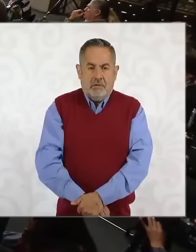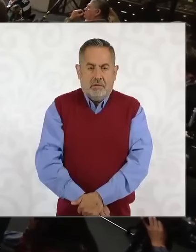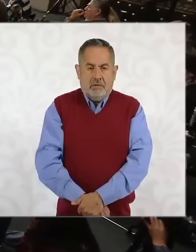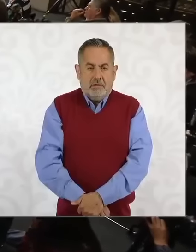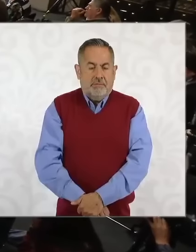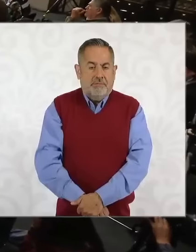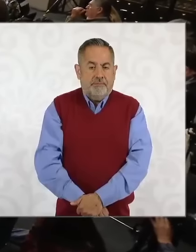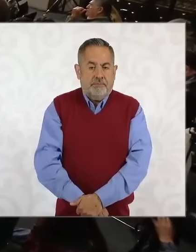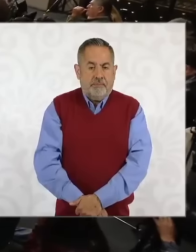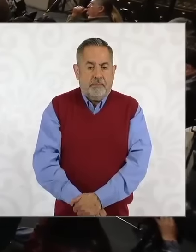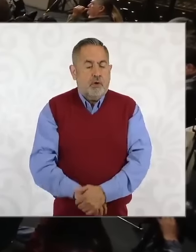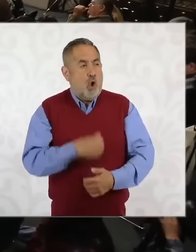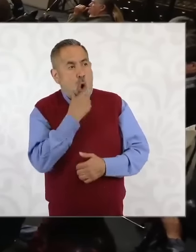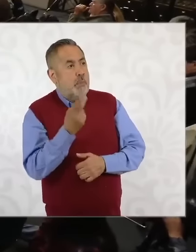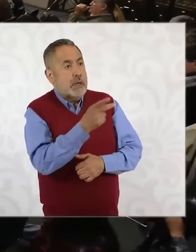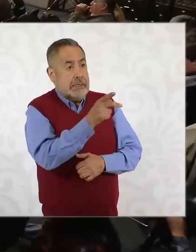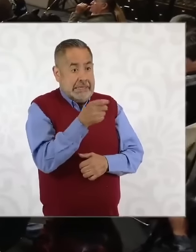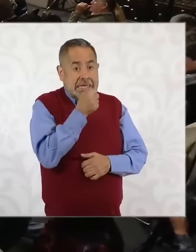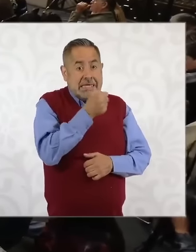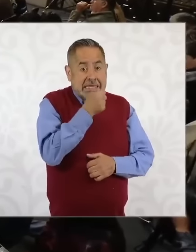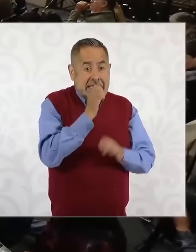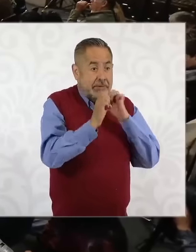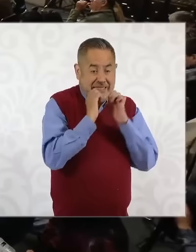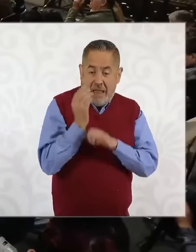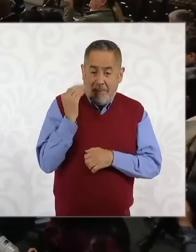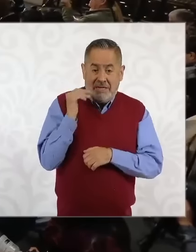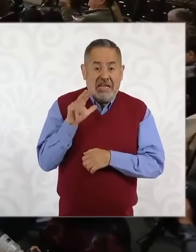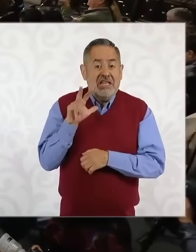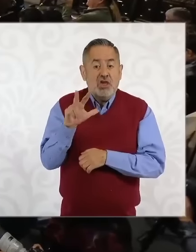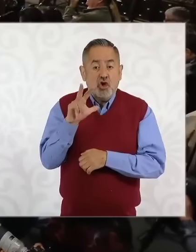La entrevista se publica hace 18 horas eh a partir del día de ayer. Nueva manera el